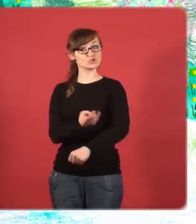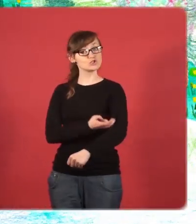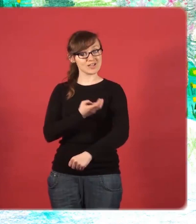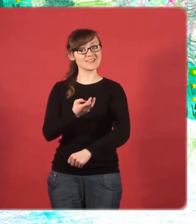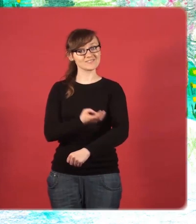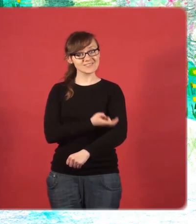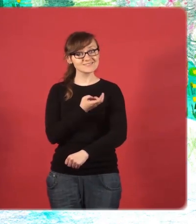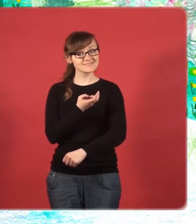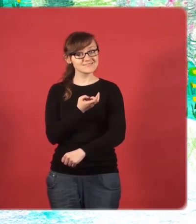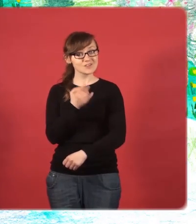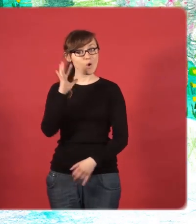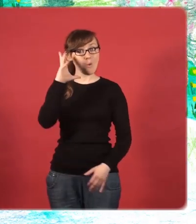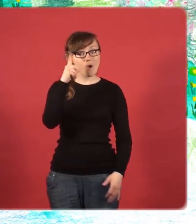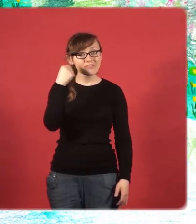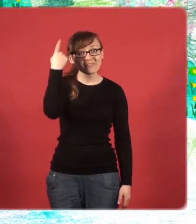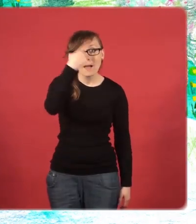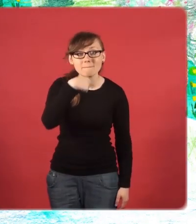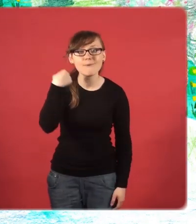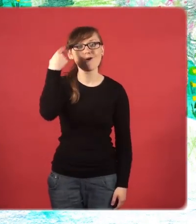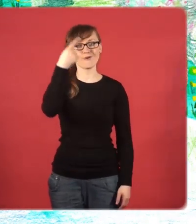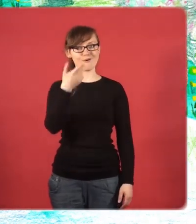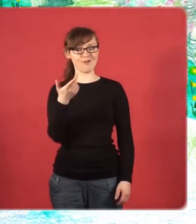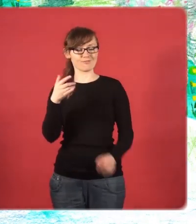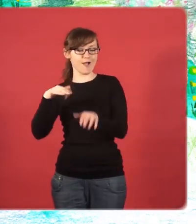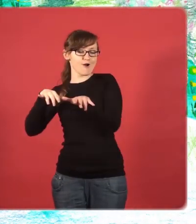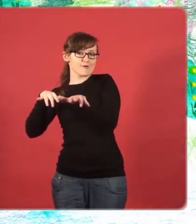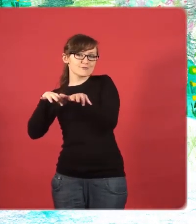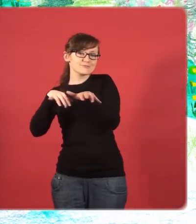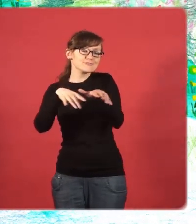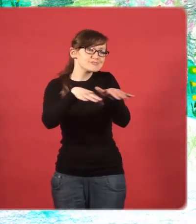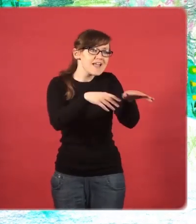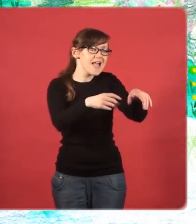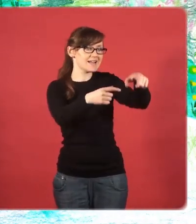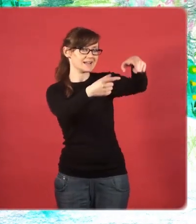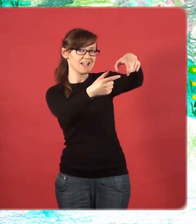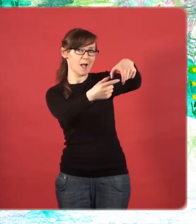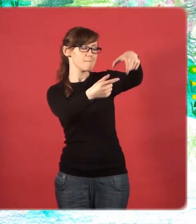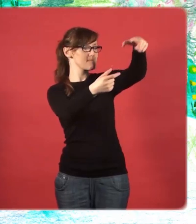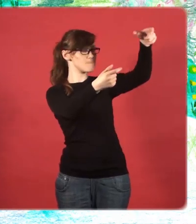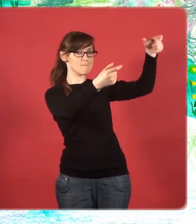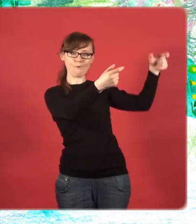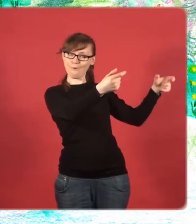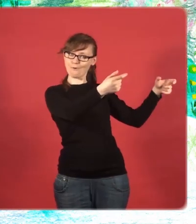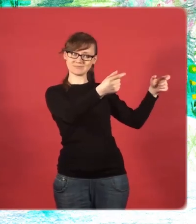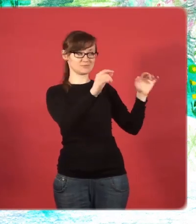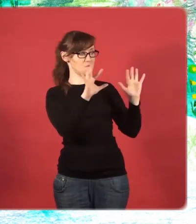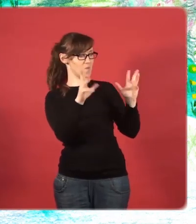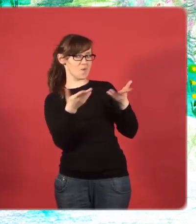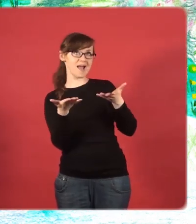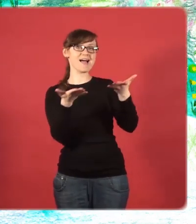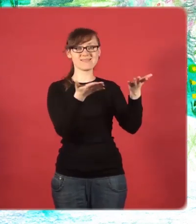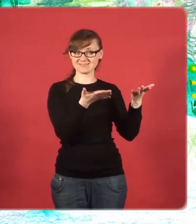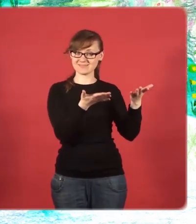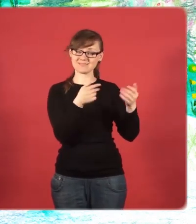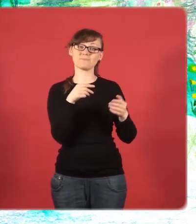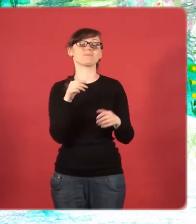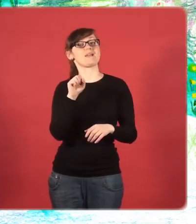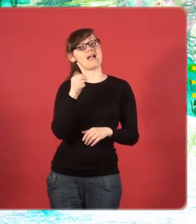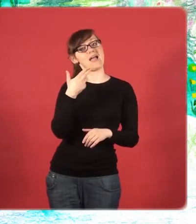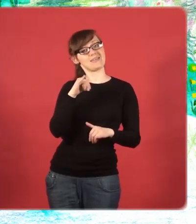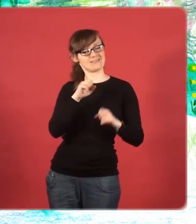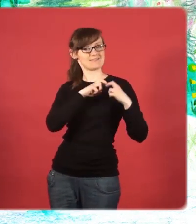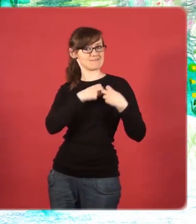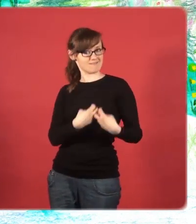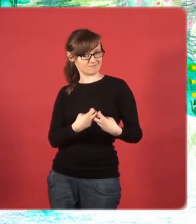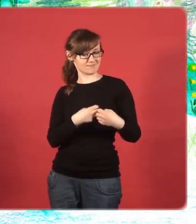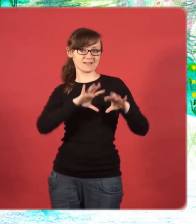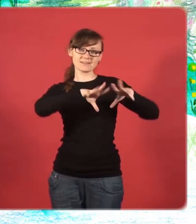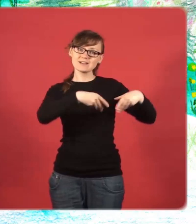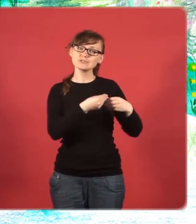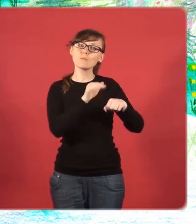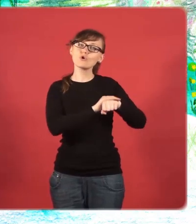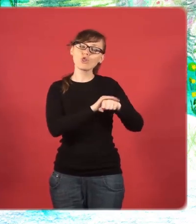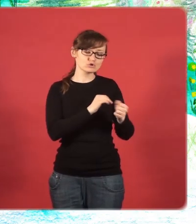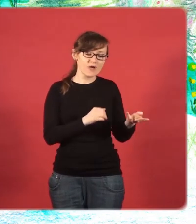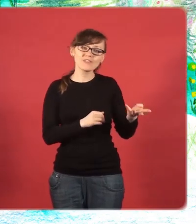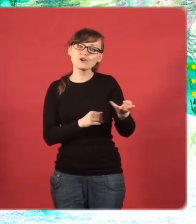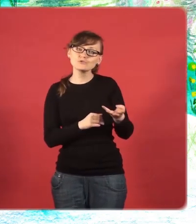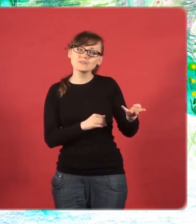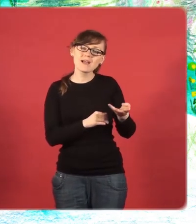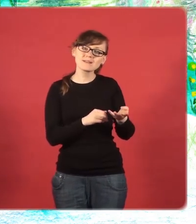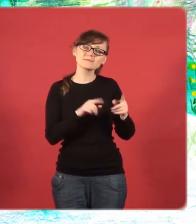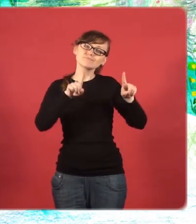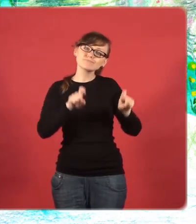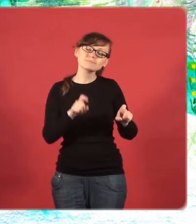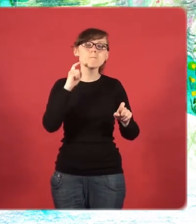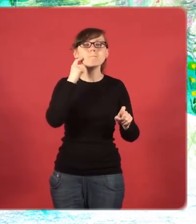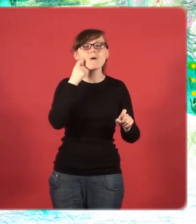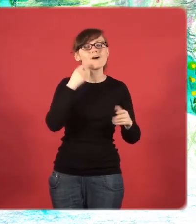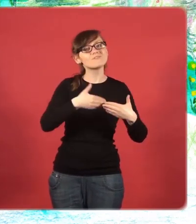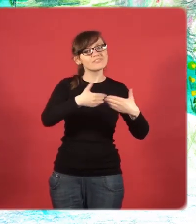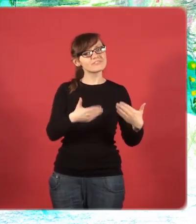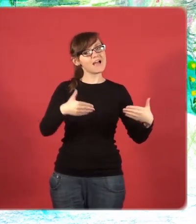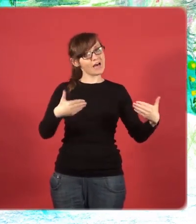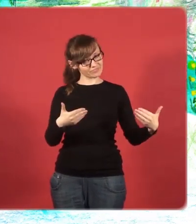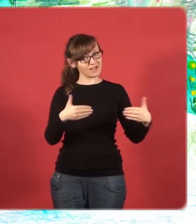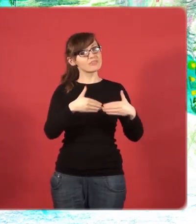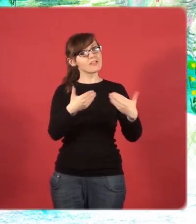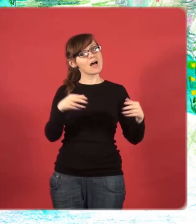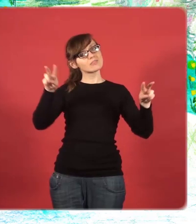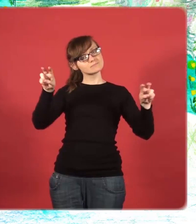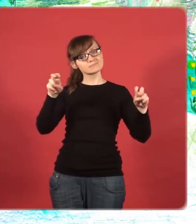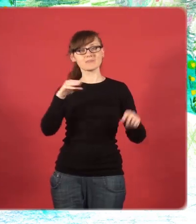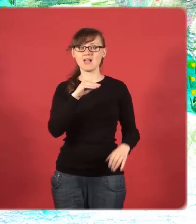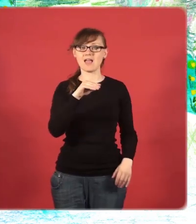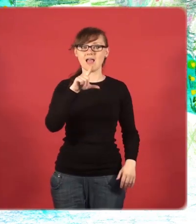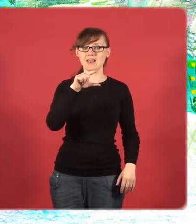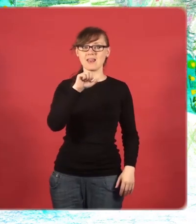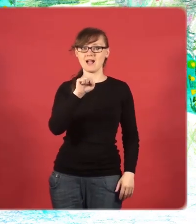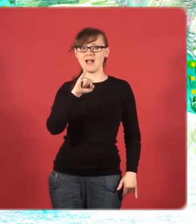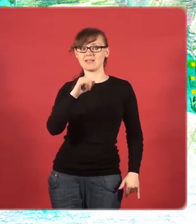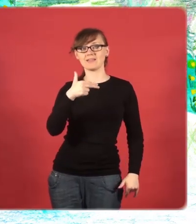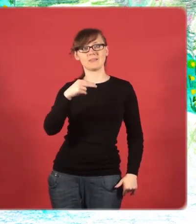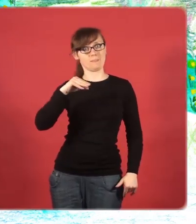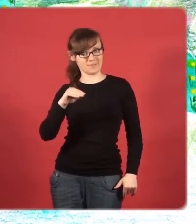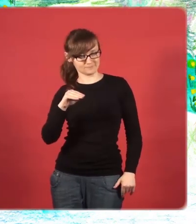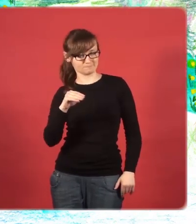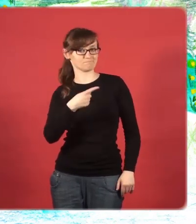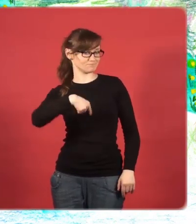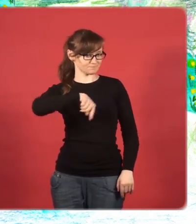Pewnego czerwcowego popołudnia Ania, Diana, Jane i Ruby postanowiły zrobić inscenizację poematu „Elain". Dziewczynki stały na brzegu Jeziora Lśniących Wód, niedaleko domu Barrych, na drewnianym pomoście dla rybaków.